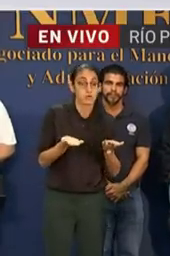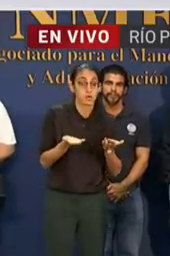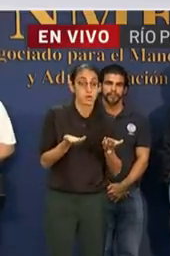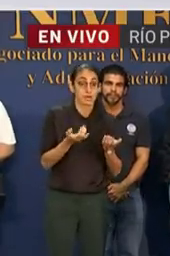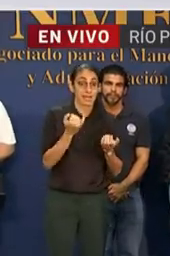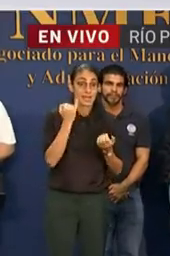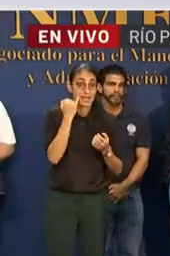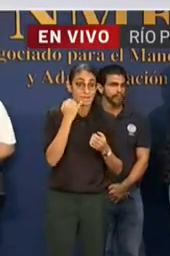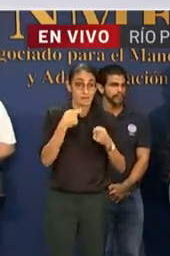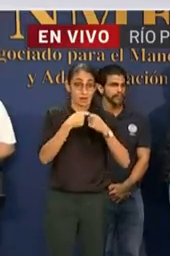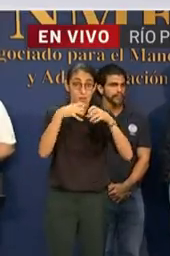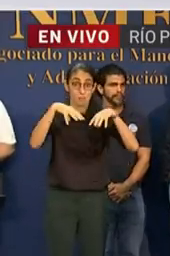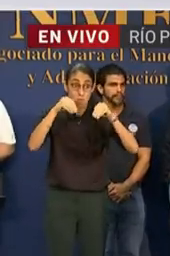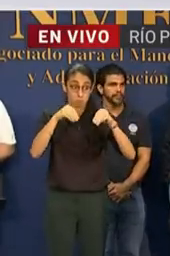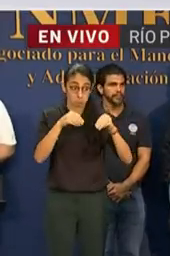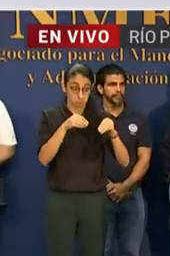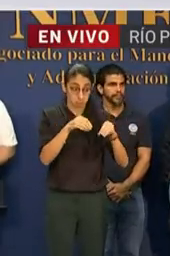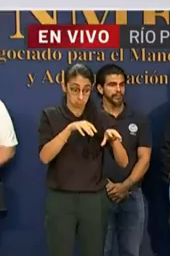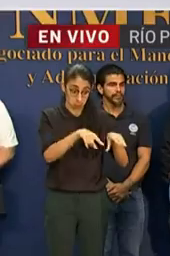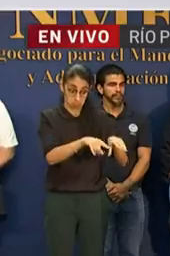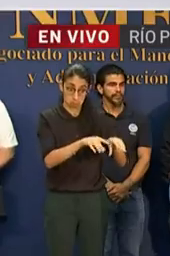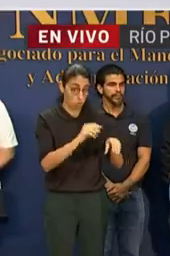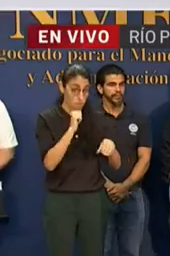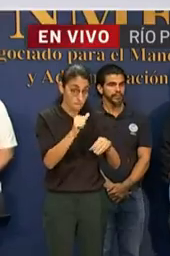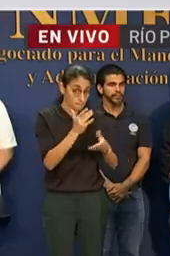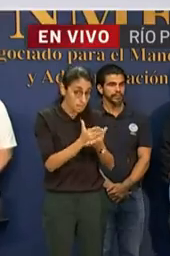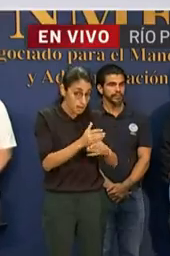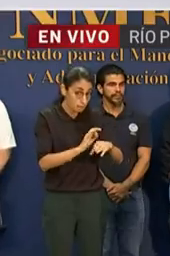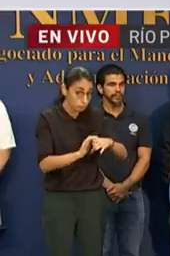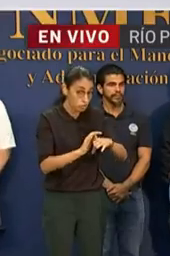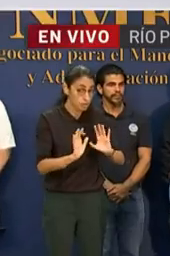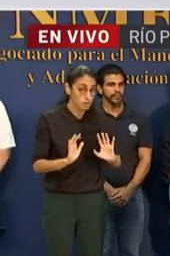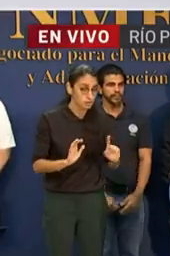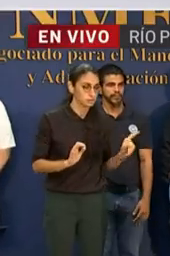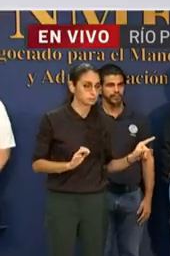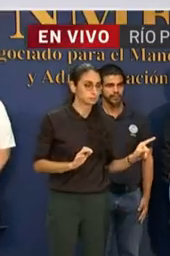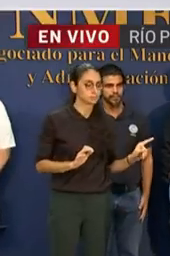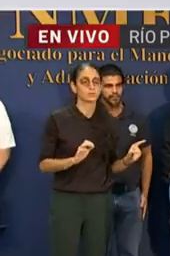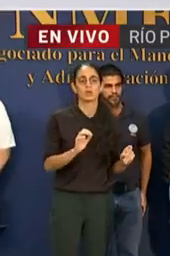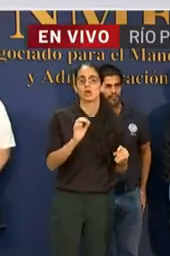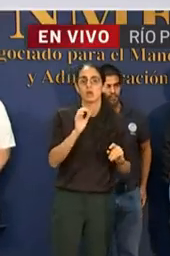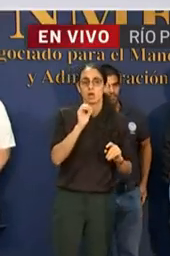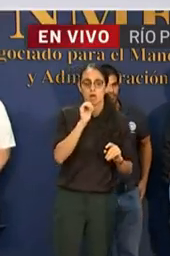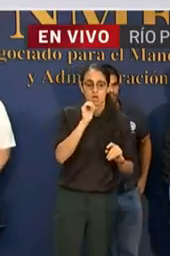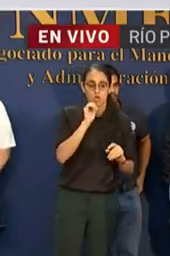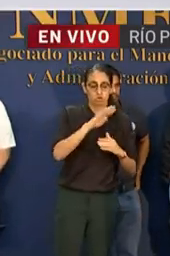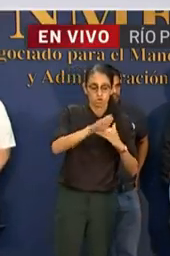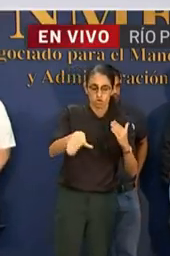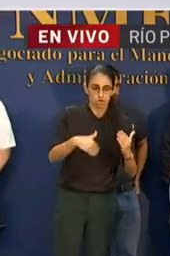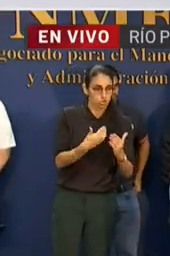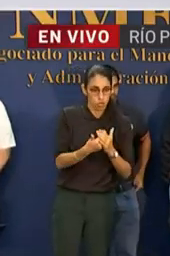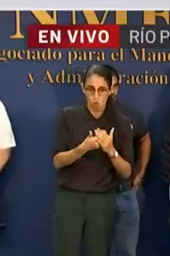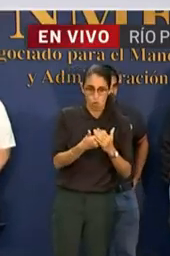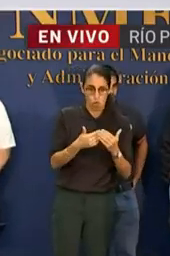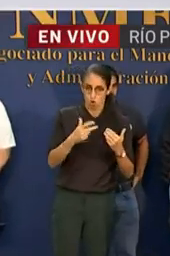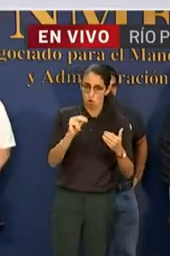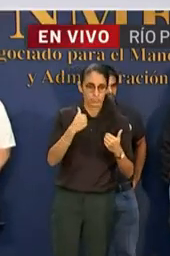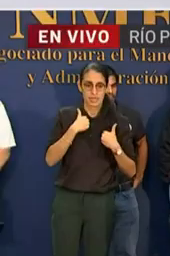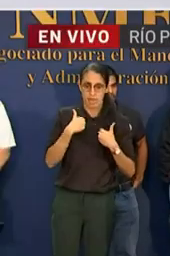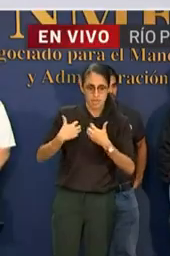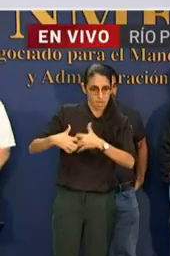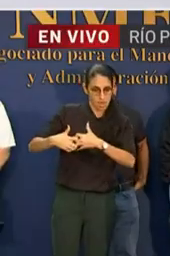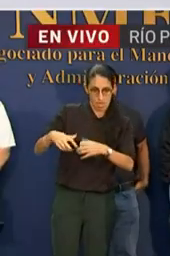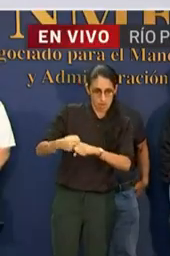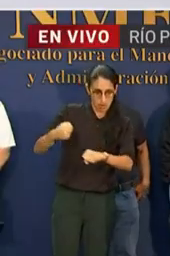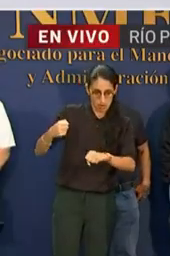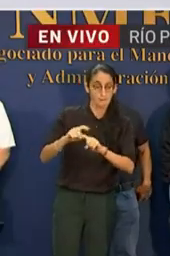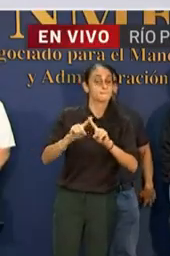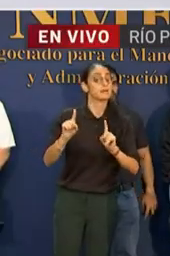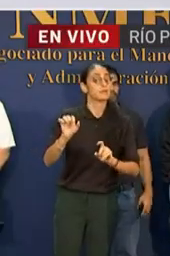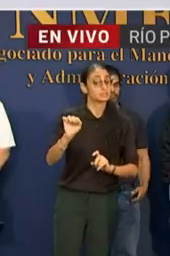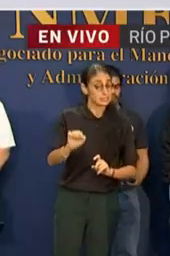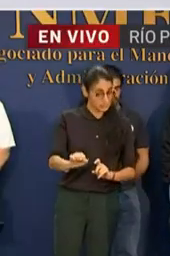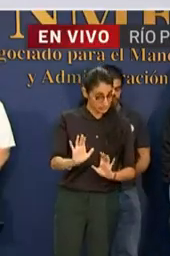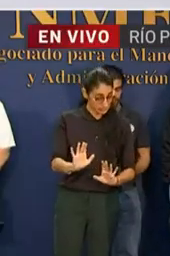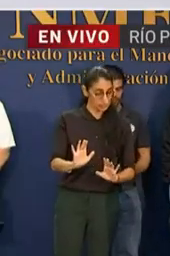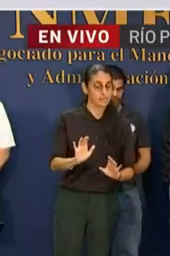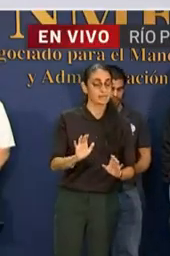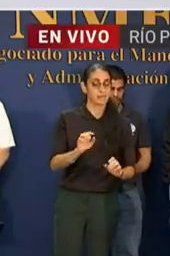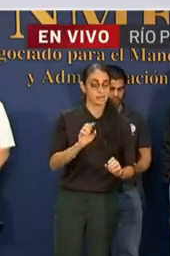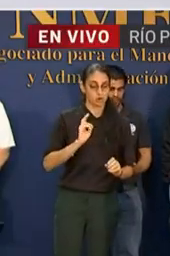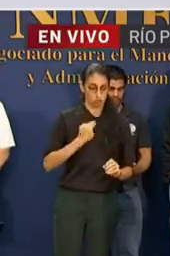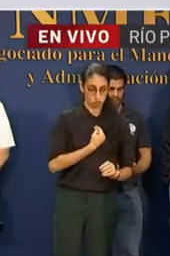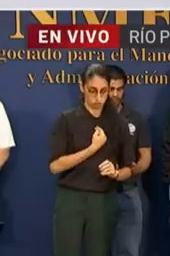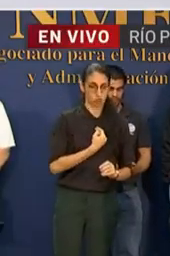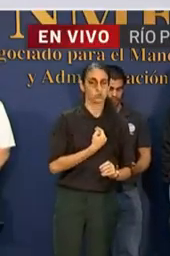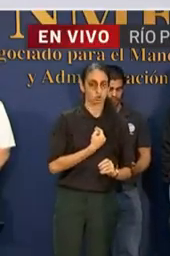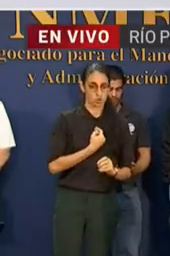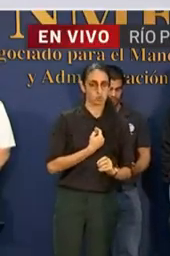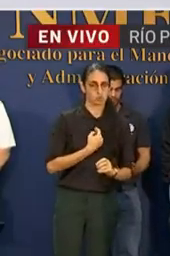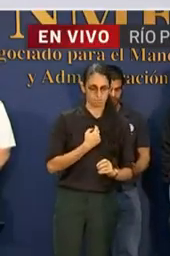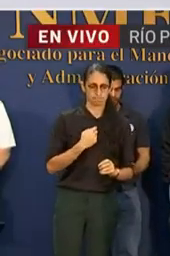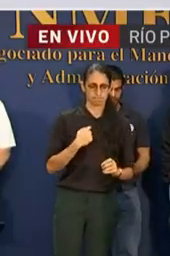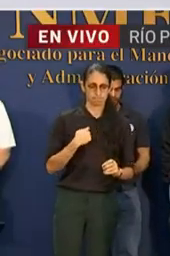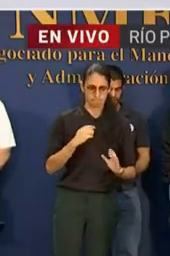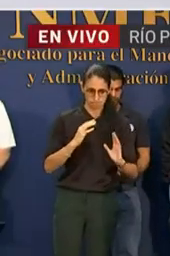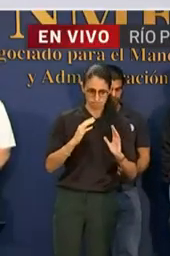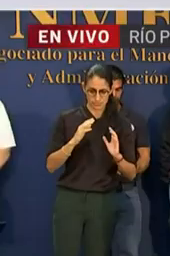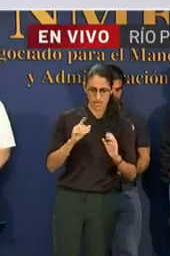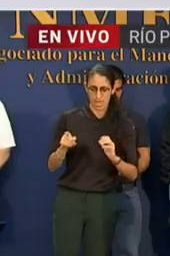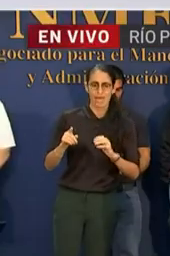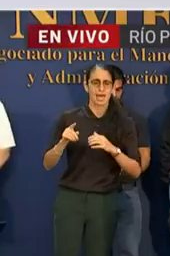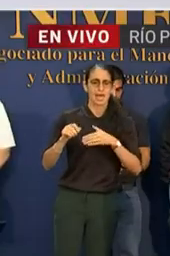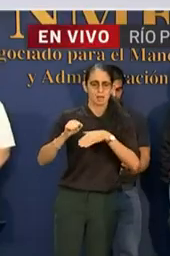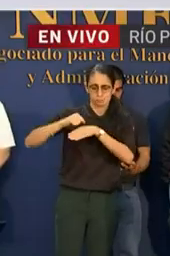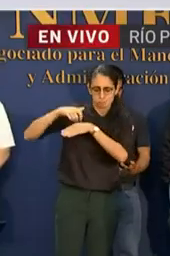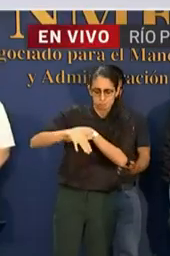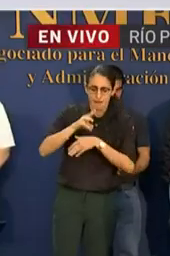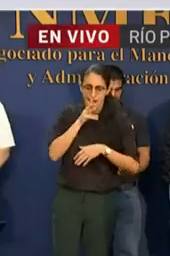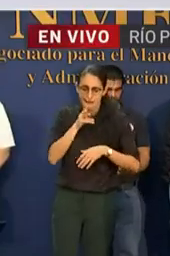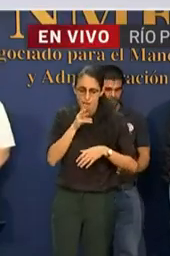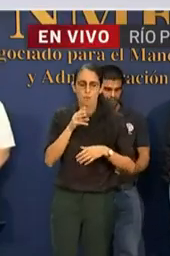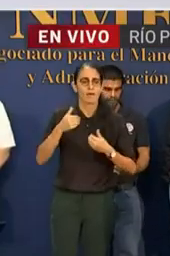ELÉCTRICO Y ESAS ÁREAS SIN